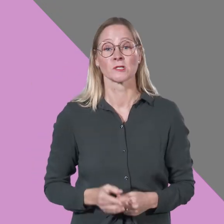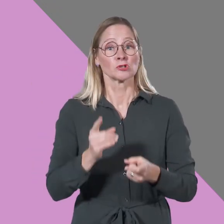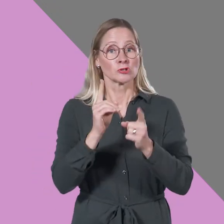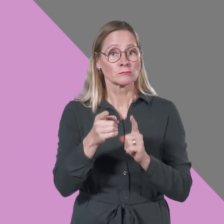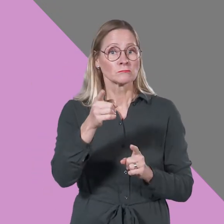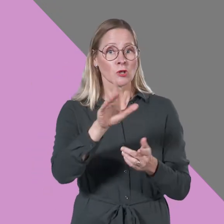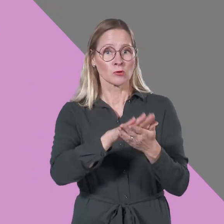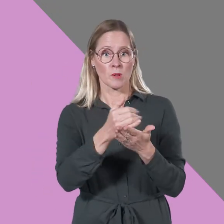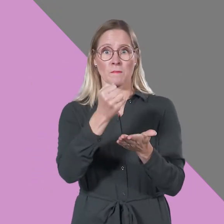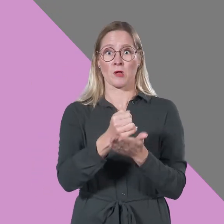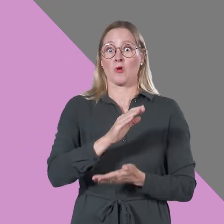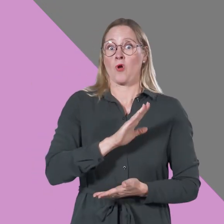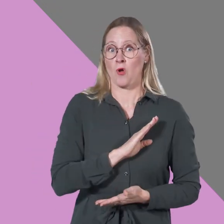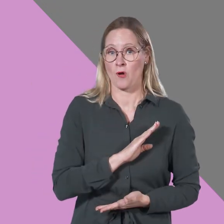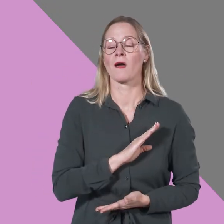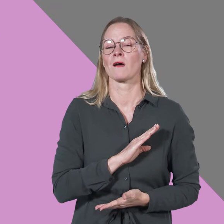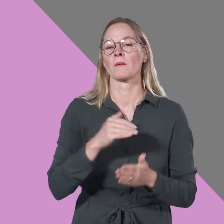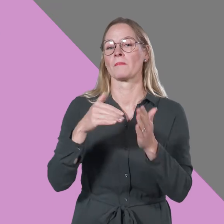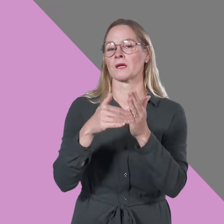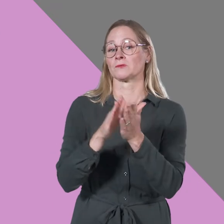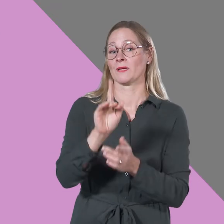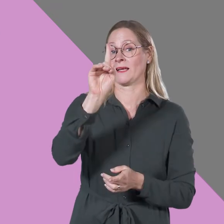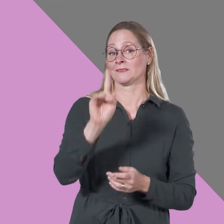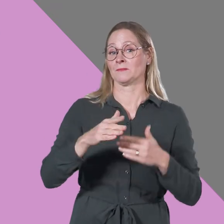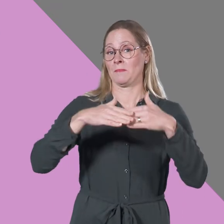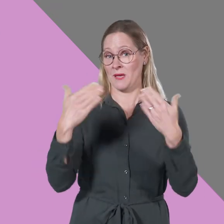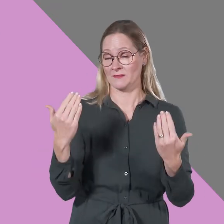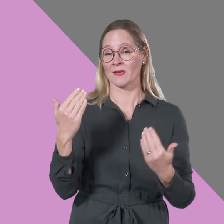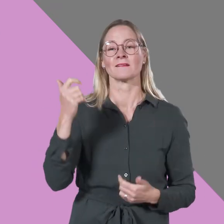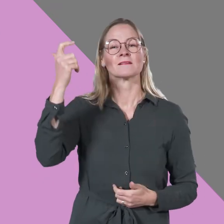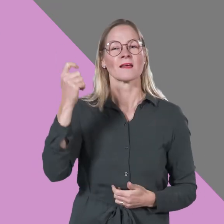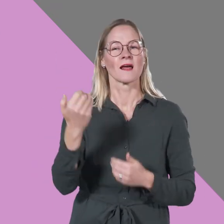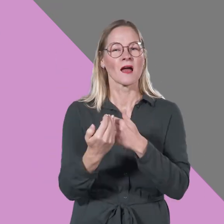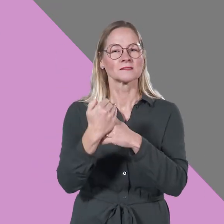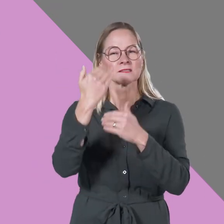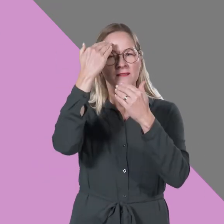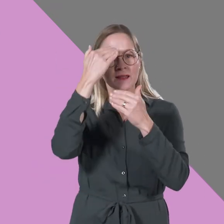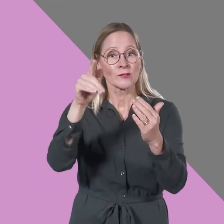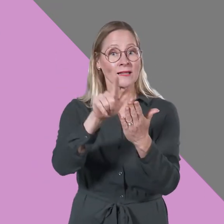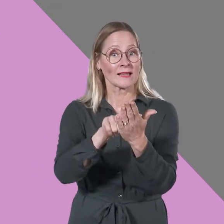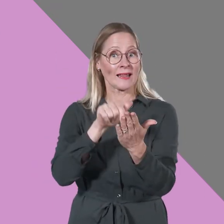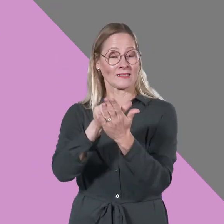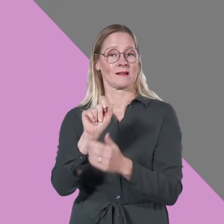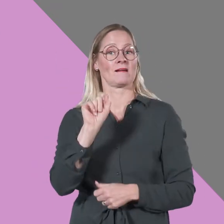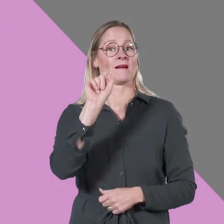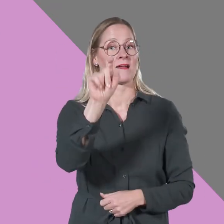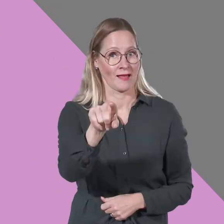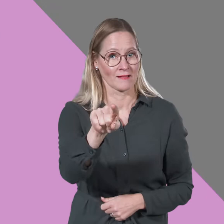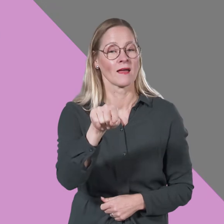Jos sinulla on tulkkipäätös, Kela lähettää sinulle 1.11.2022 asiakastiedotekirjeen, -